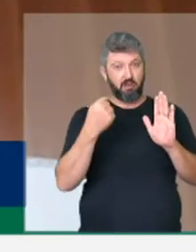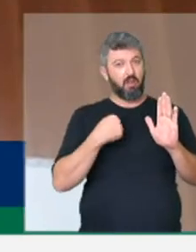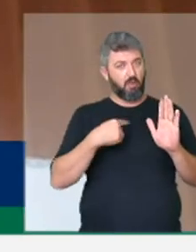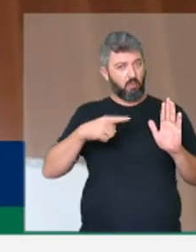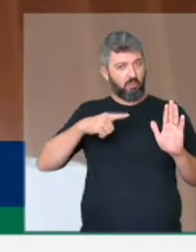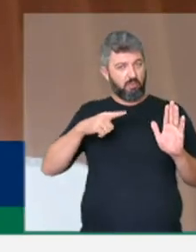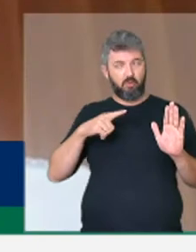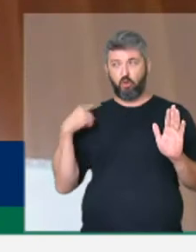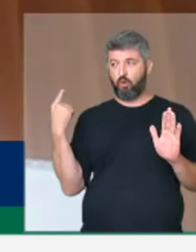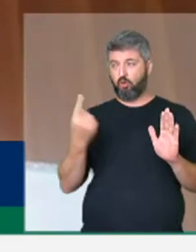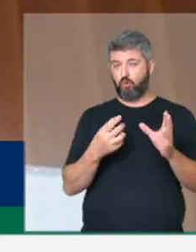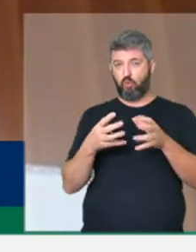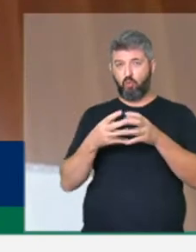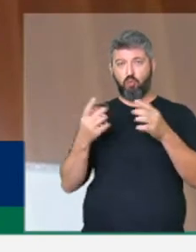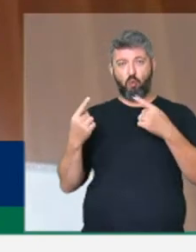ECONÔMICA MAS AQUI TEM UM